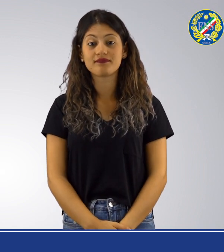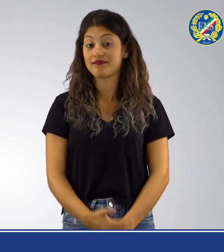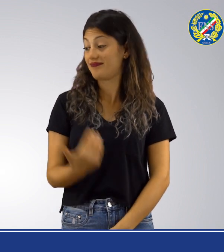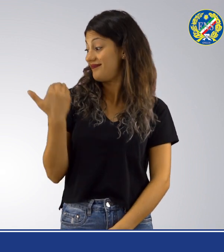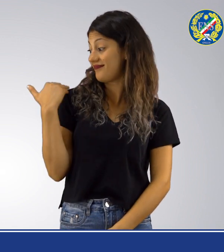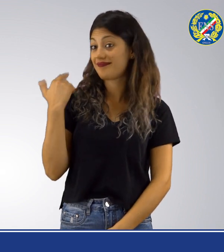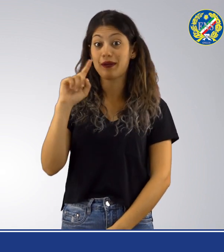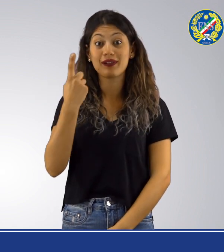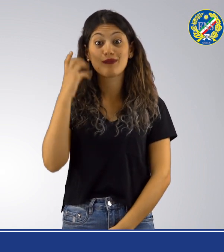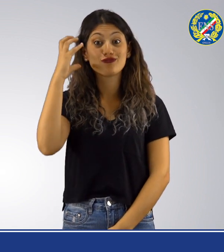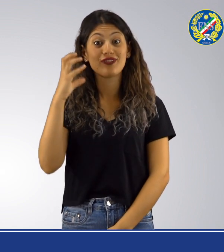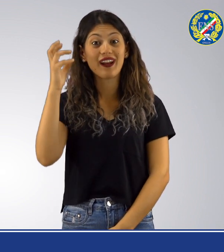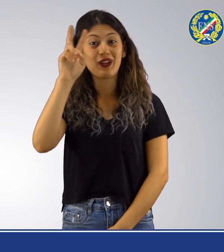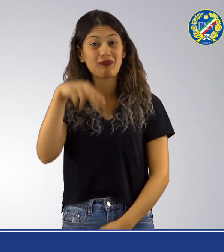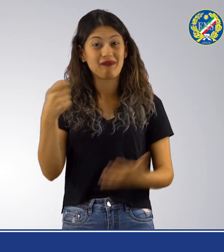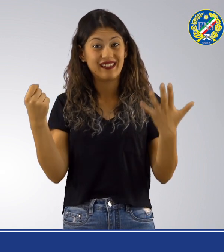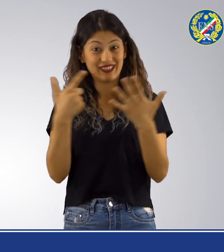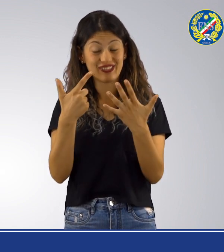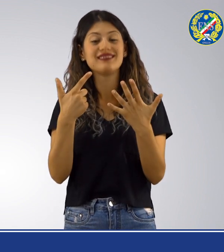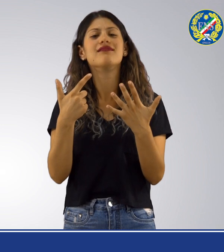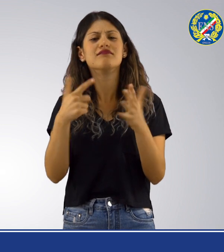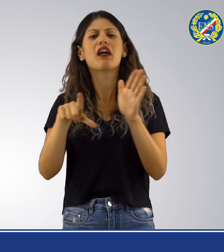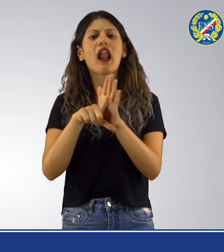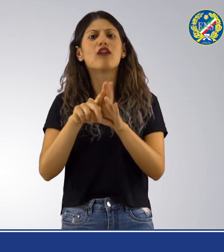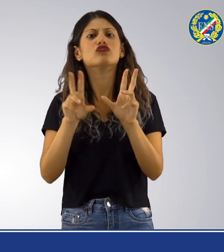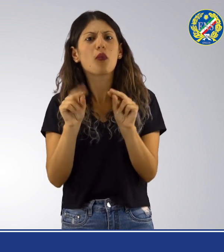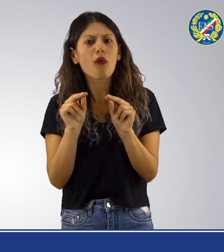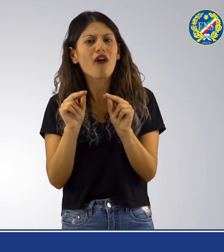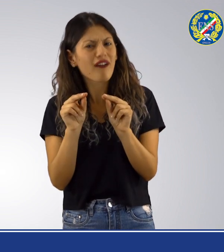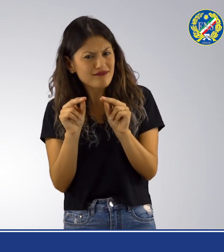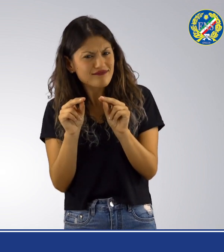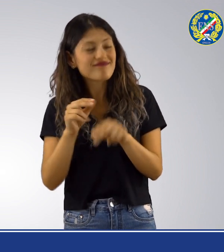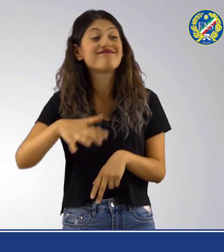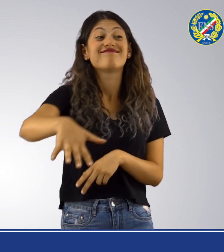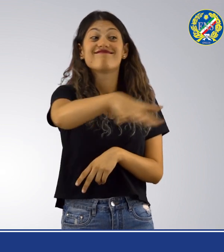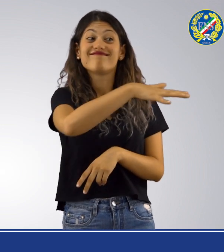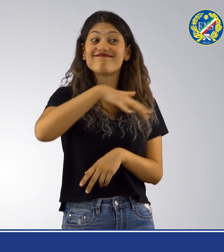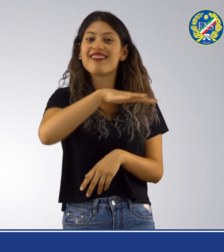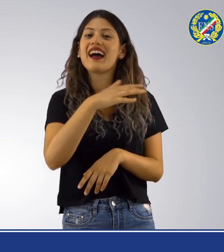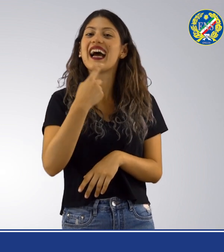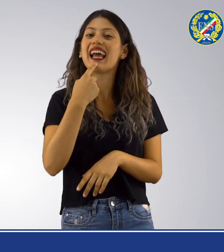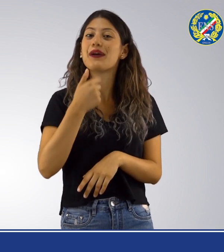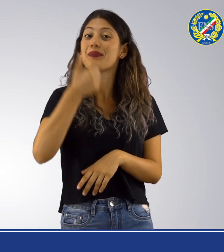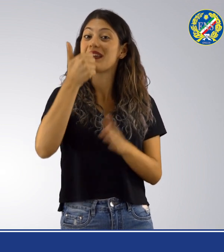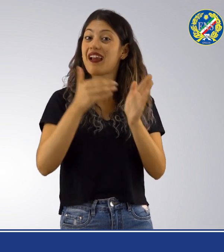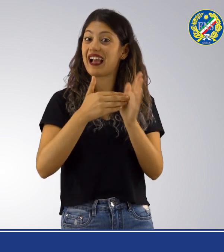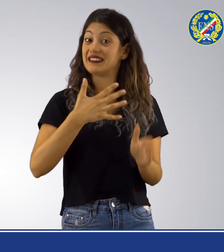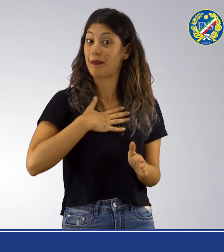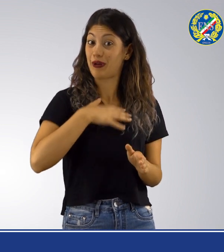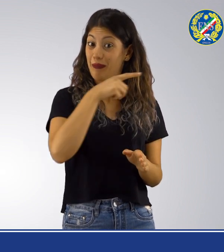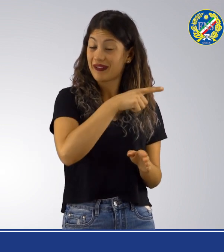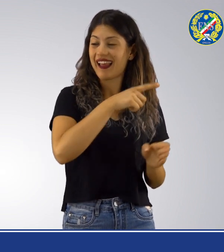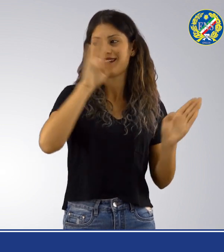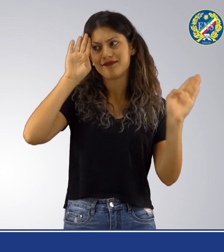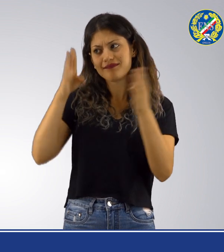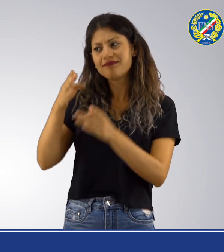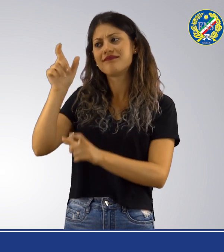Dal 1 gennaio 2017 chi ha come proprietà la prima casa le persone che percepiscono